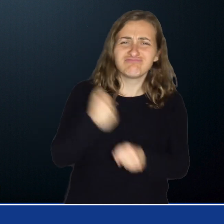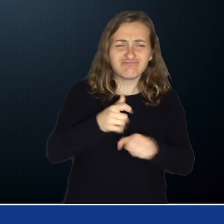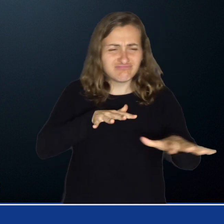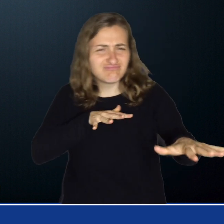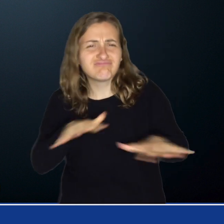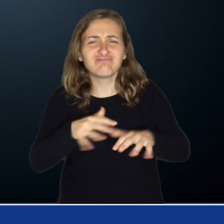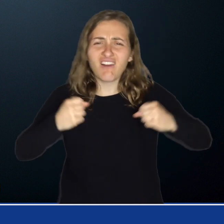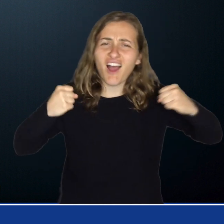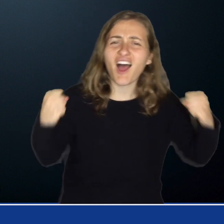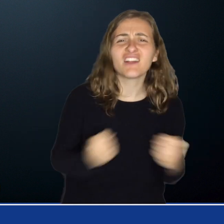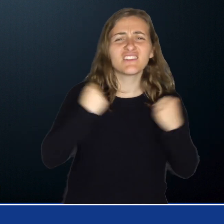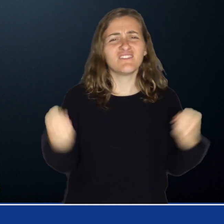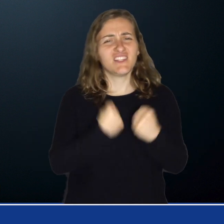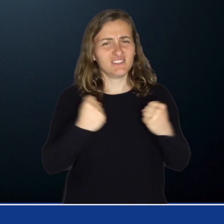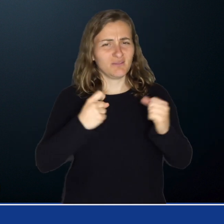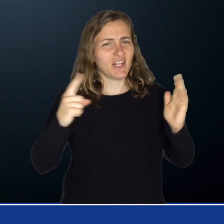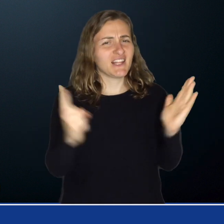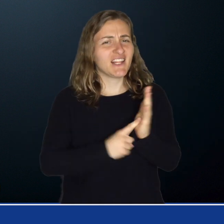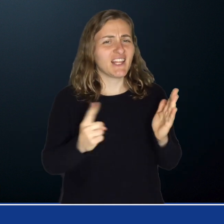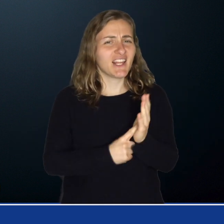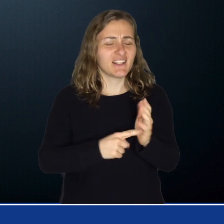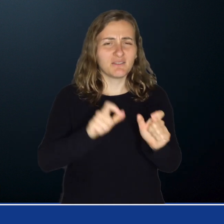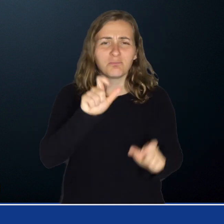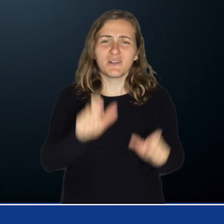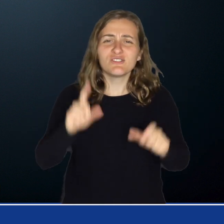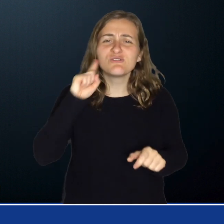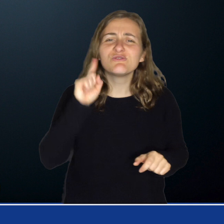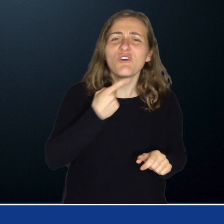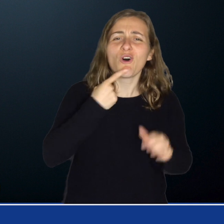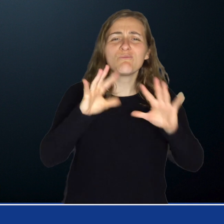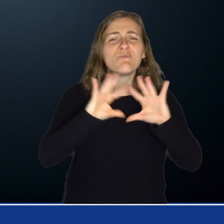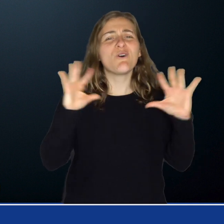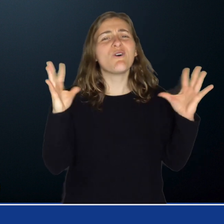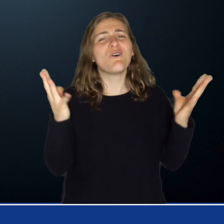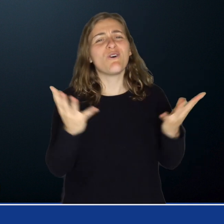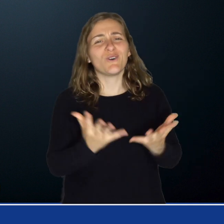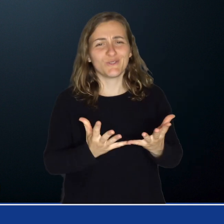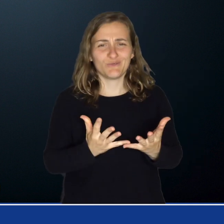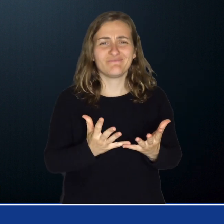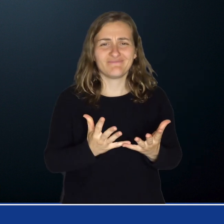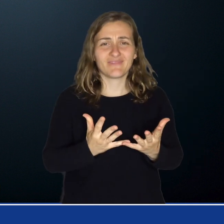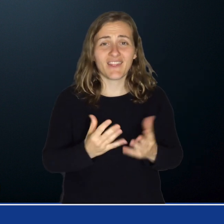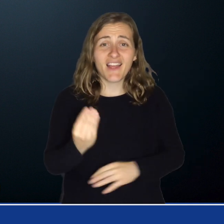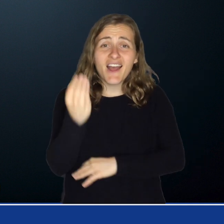e instancabile attivista per i diritti delle persone sorde di tutto il mondo.